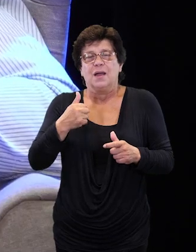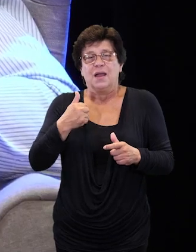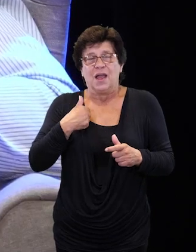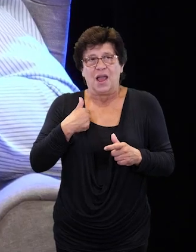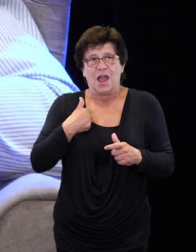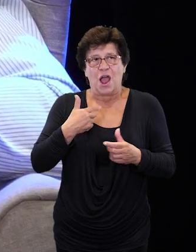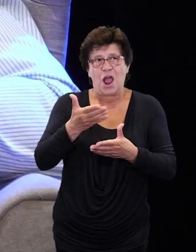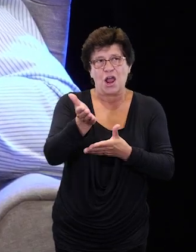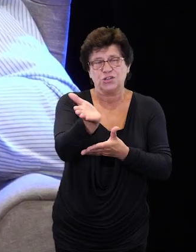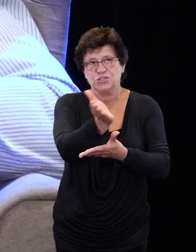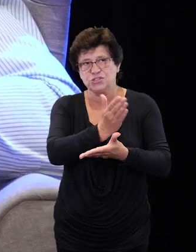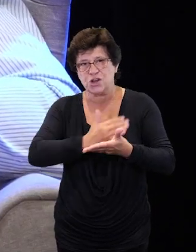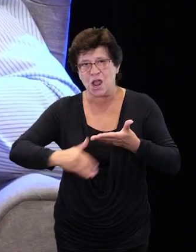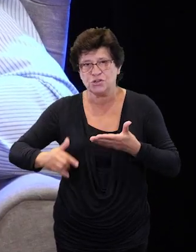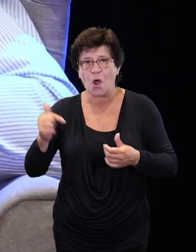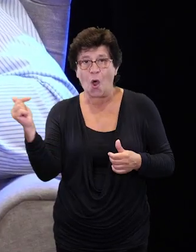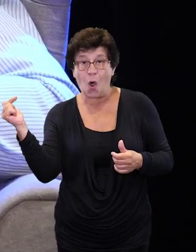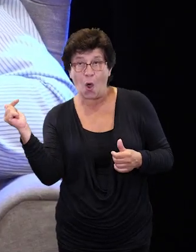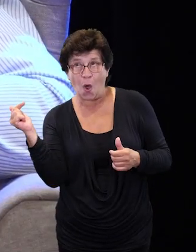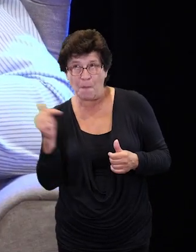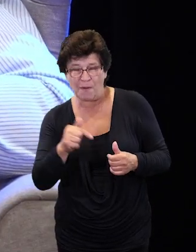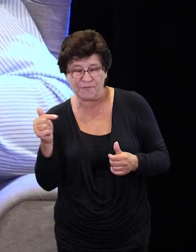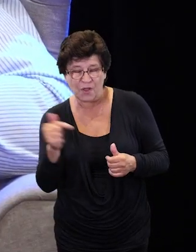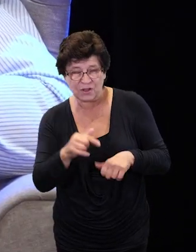przekierował część obowiązków lekarza na wyspecjalizowane pielęgniarki